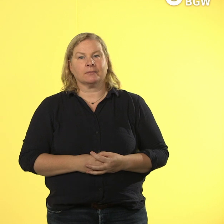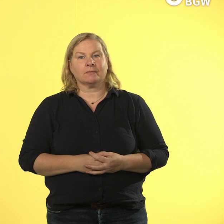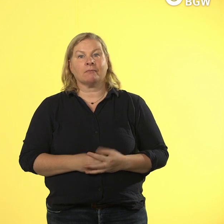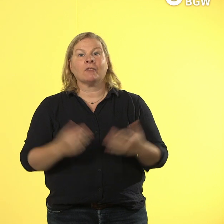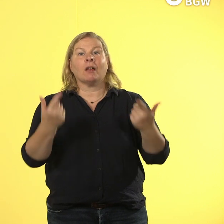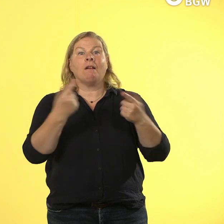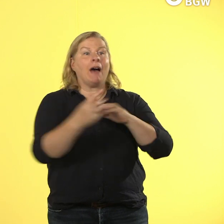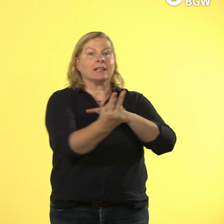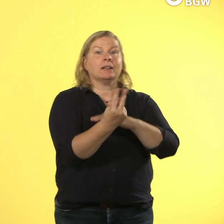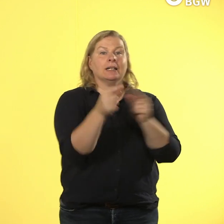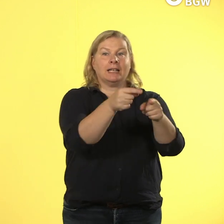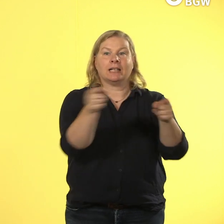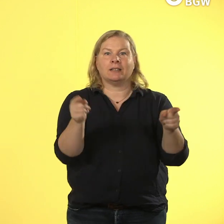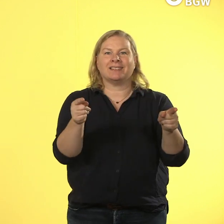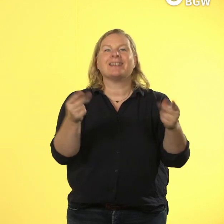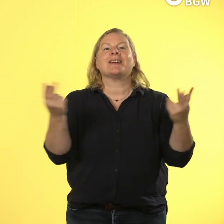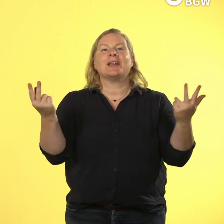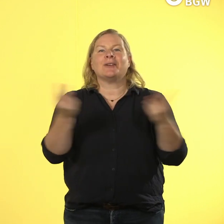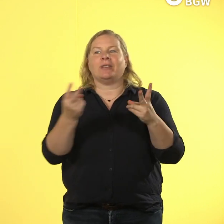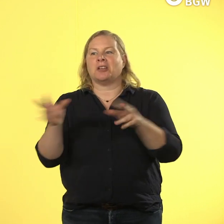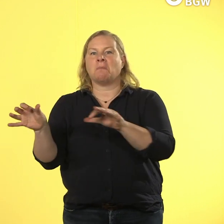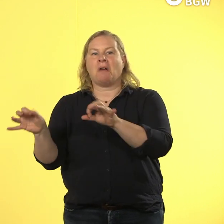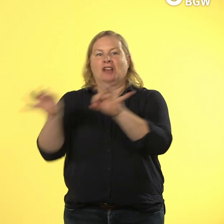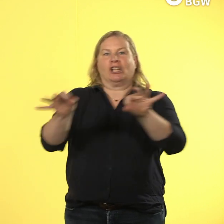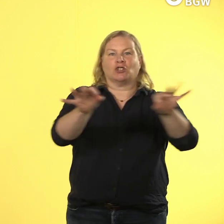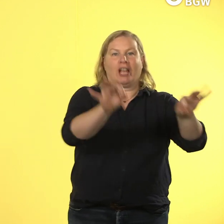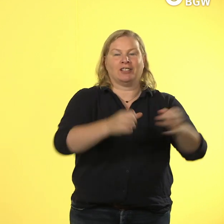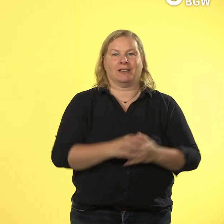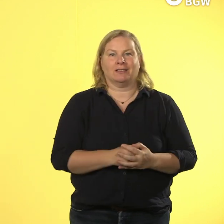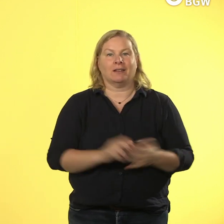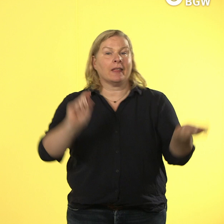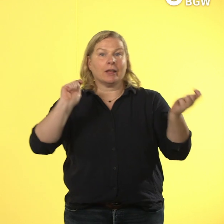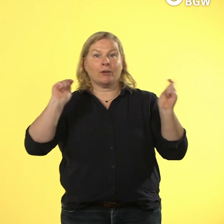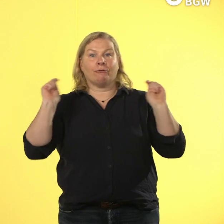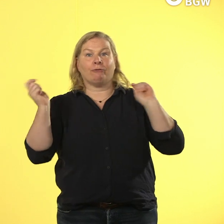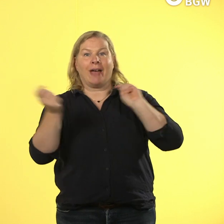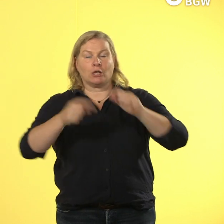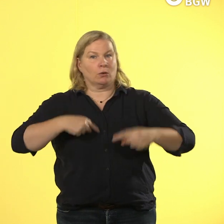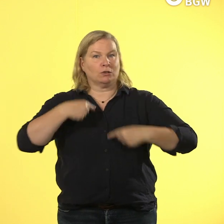Irgendwelche Veränderungs- prozesse gelingen nicht. Sie können sich ausdenken, was passiert, wenn wir jetzt gemeinsam als Team